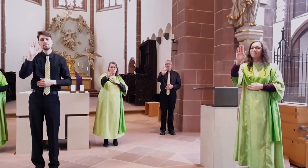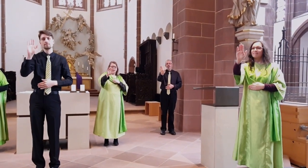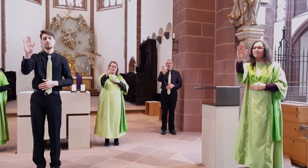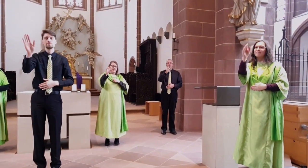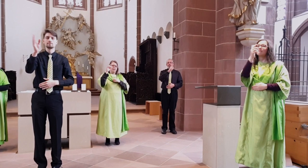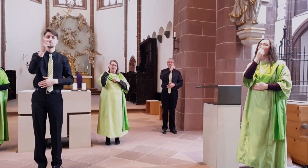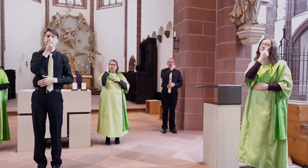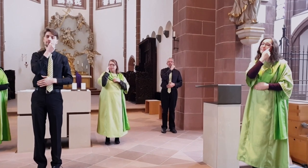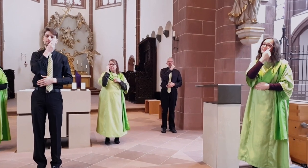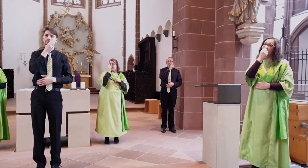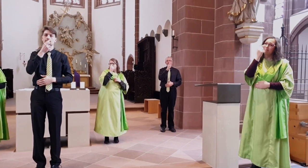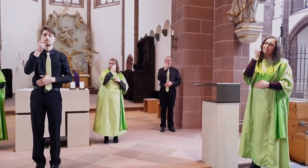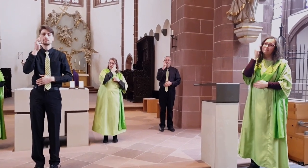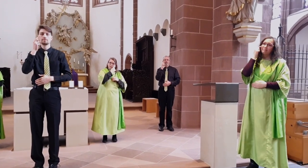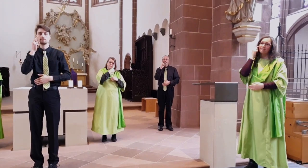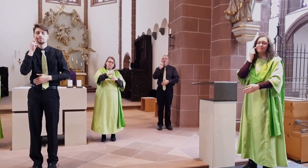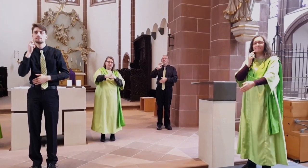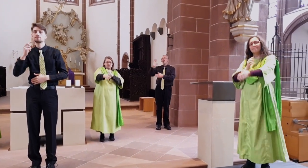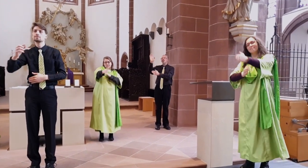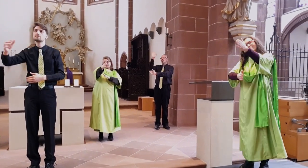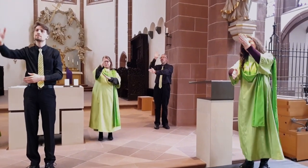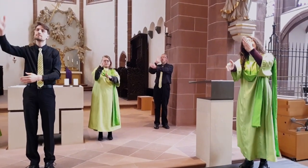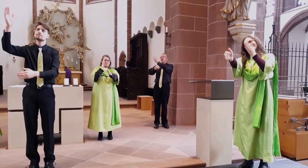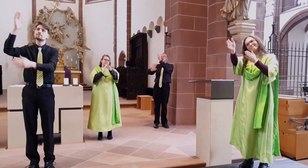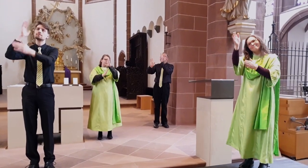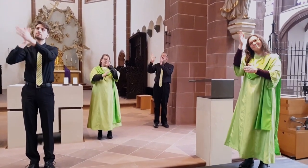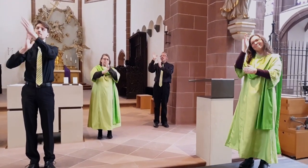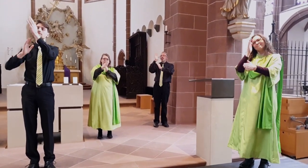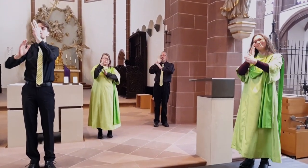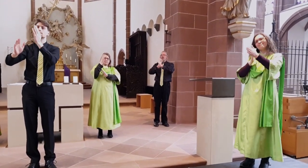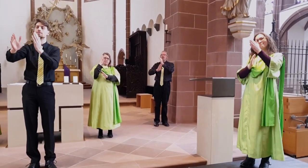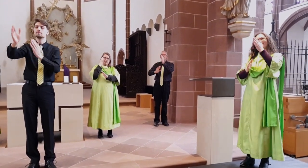und in deinen Augen lesen,